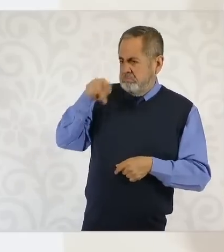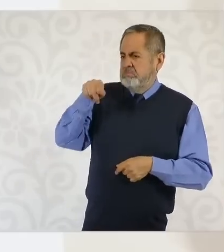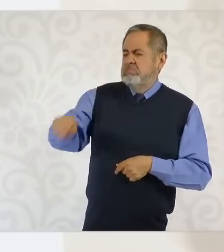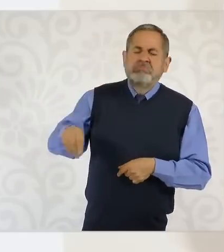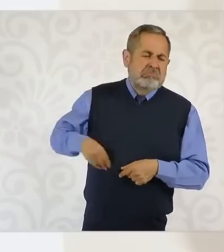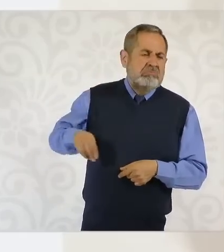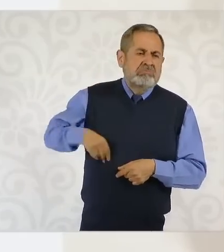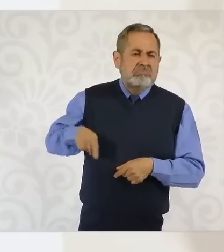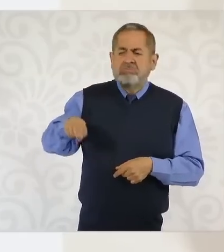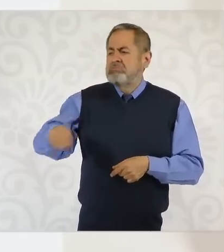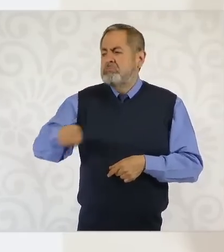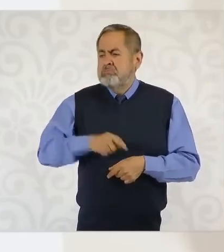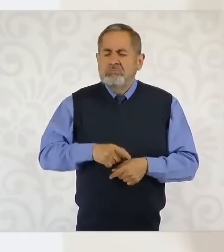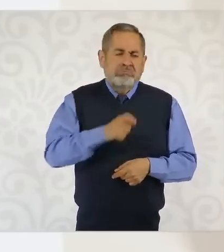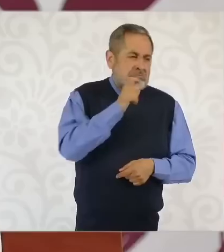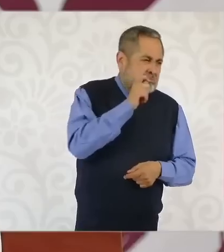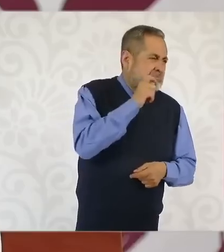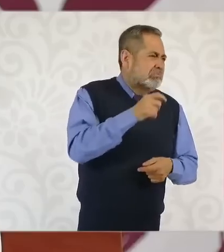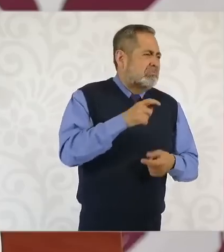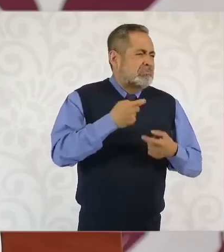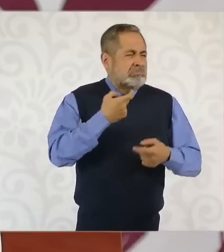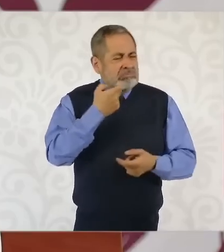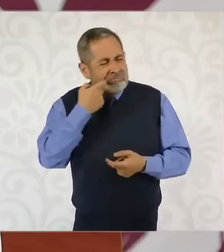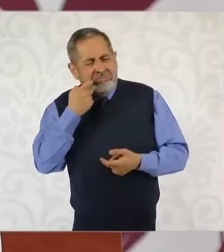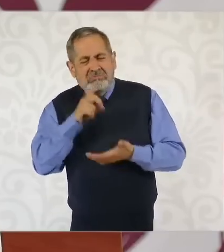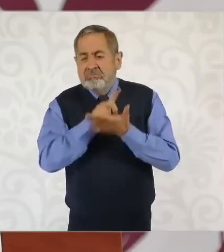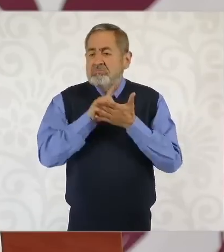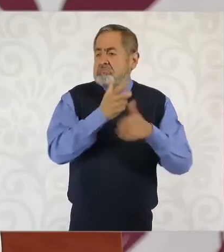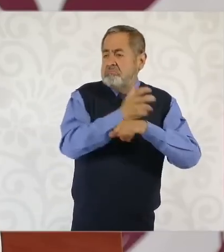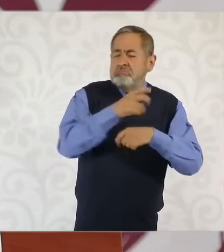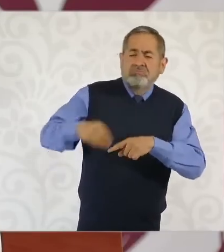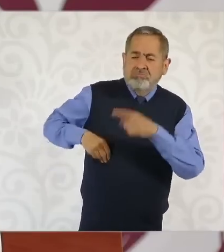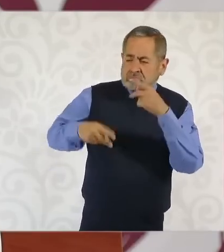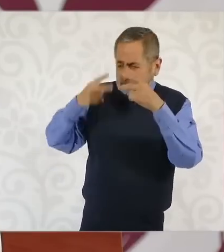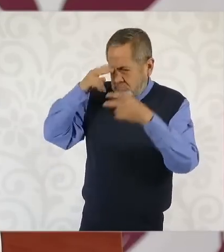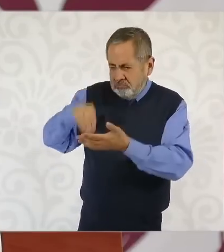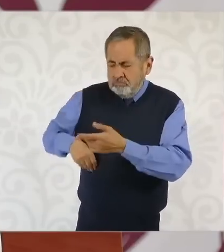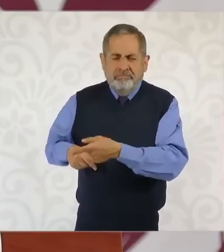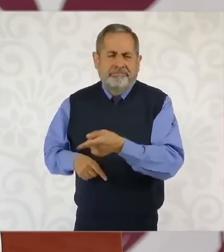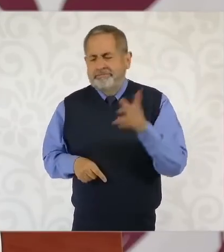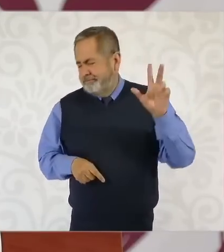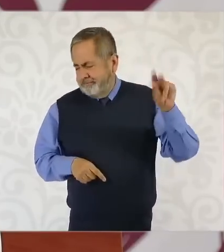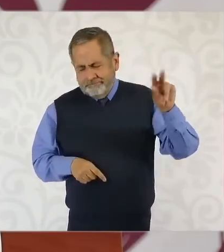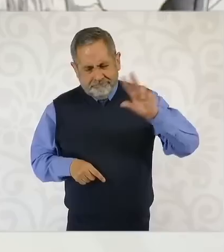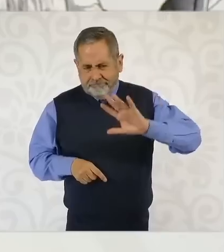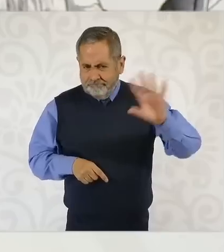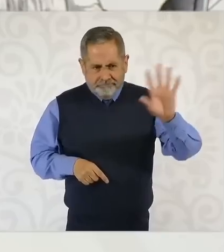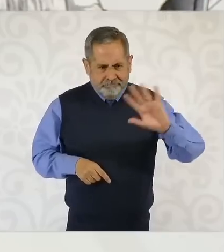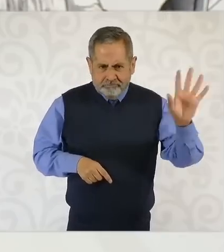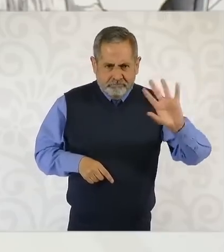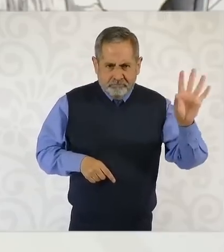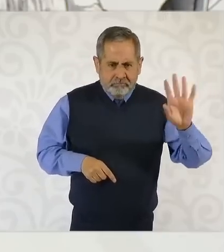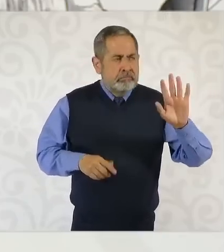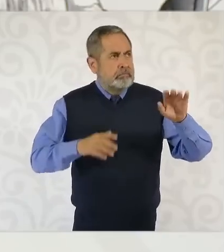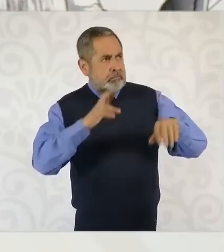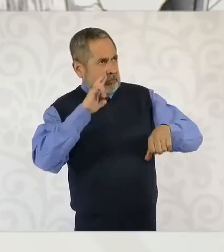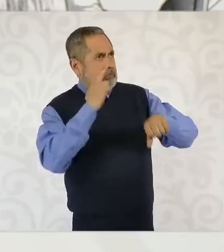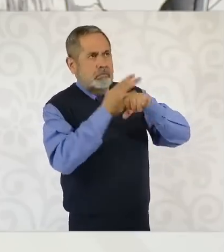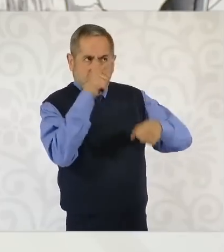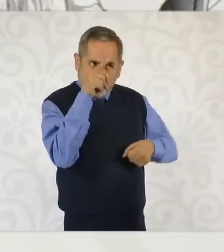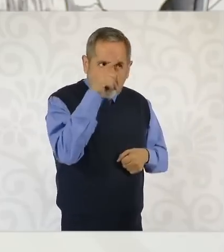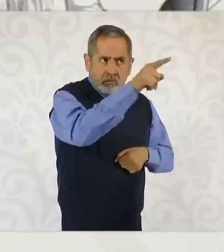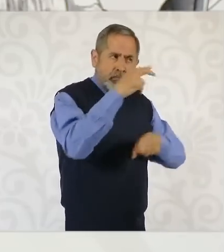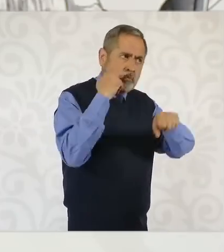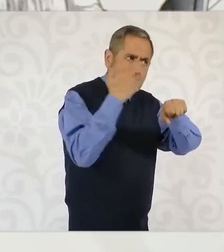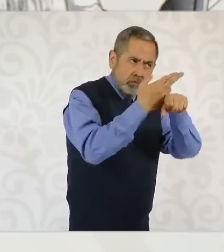de opioides en los Estados Unidos O sea no a ver cada quien que asuma su parte de responsabilidad